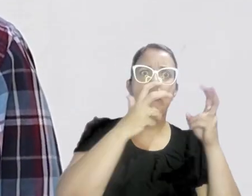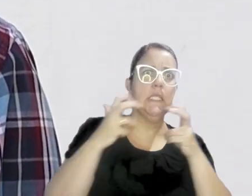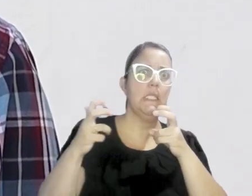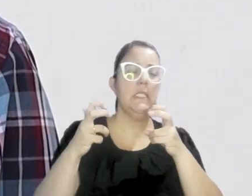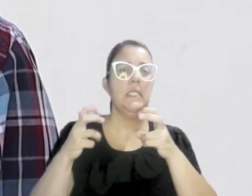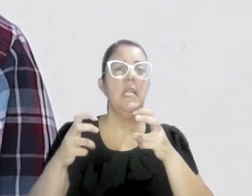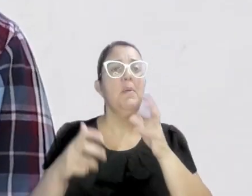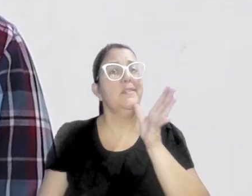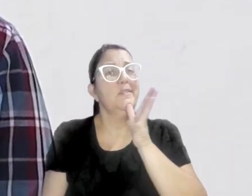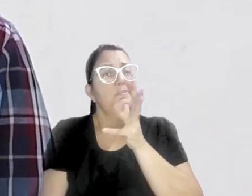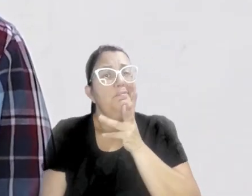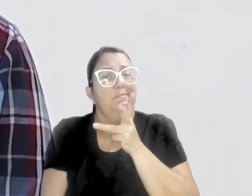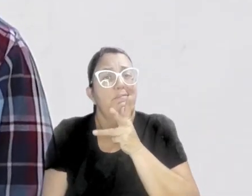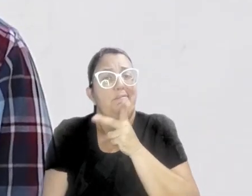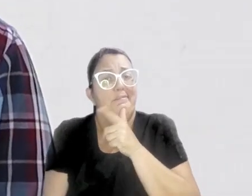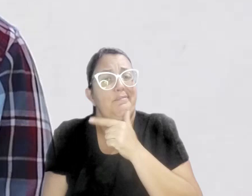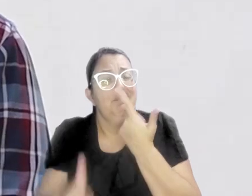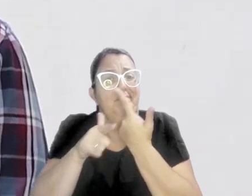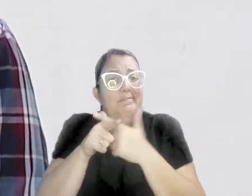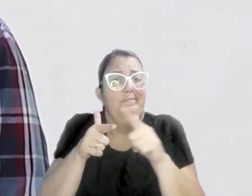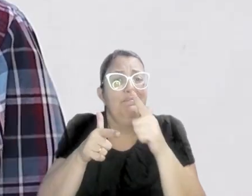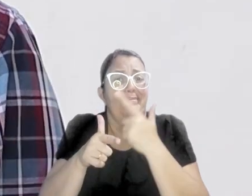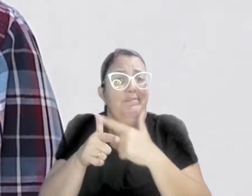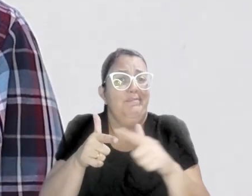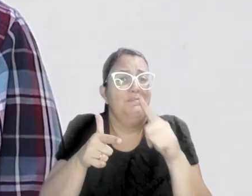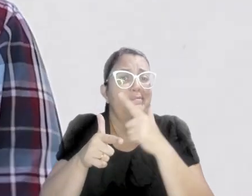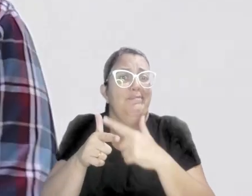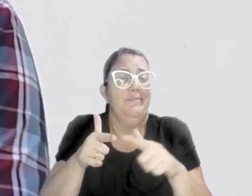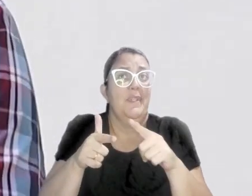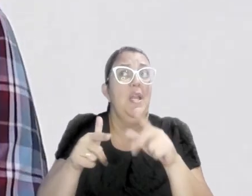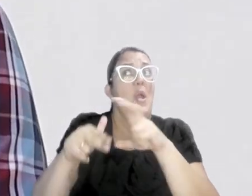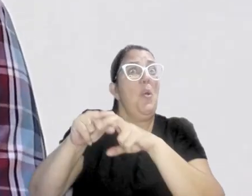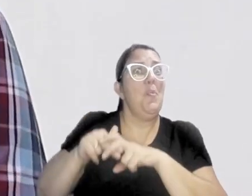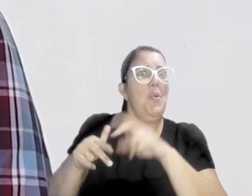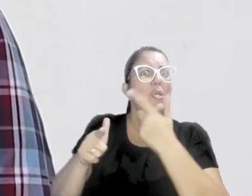um instrumento moroso, lento, problemático. E eu diria que problemática é justamente essa percepção,